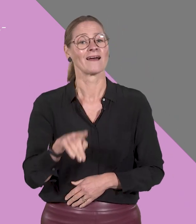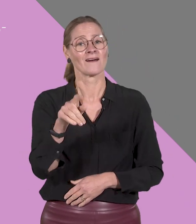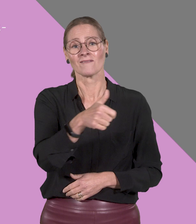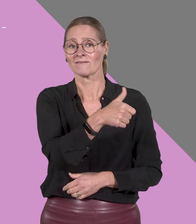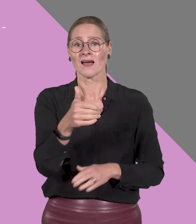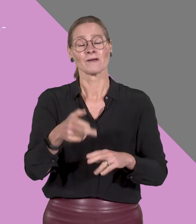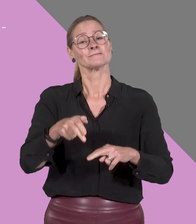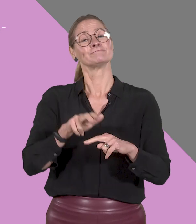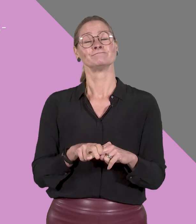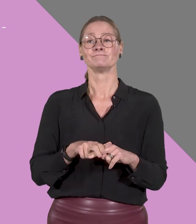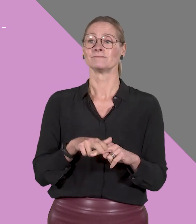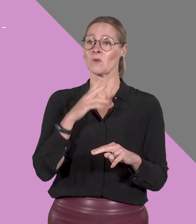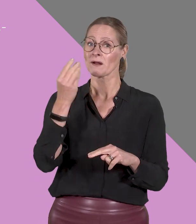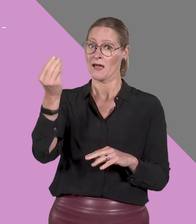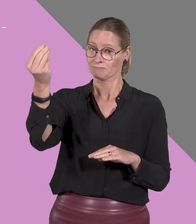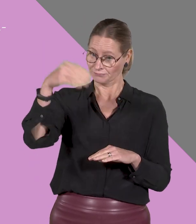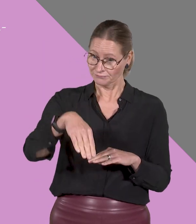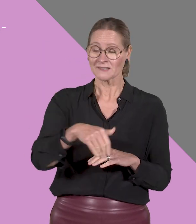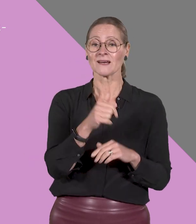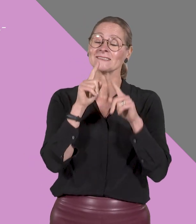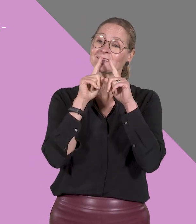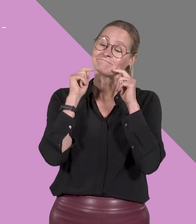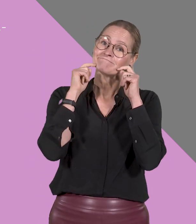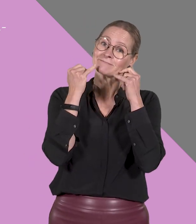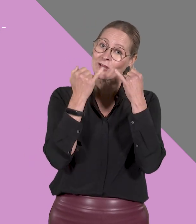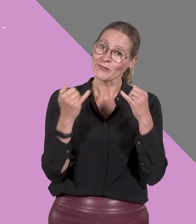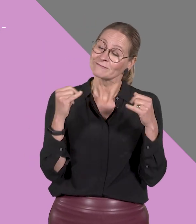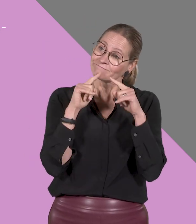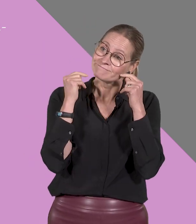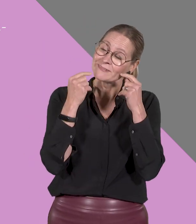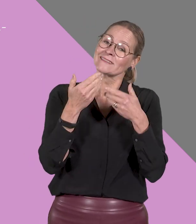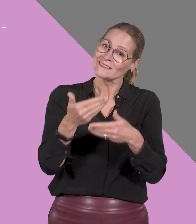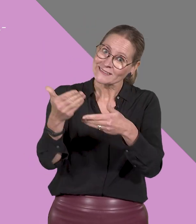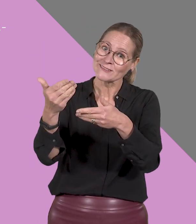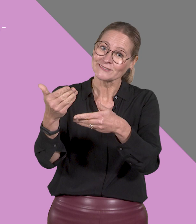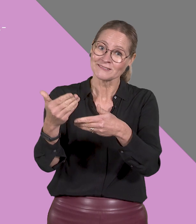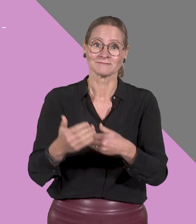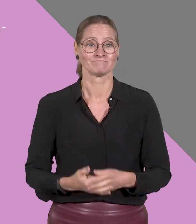Sinun tarvitsee vain kiittää ihmisiä lahjoituksesta ja hymyillä kohteliaasti.